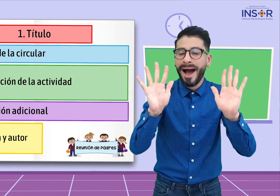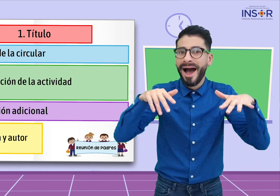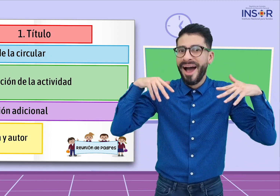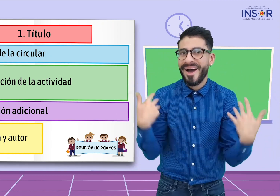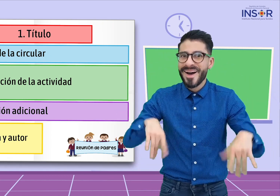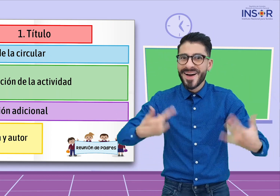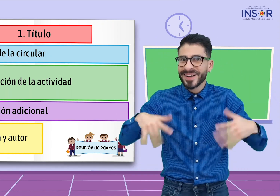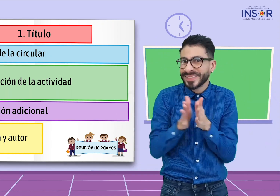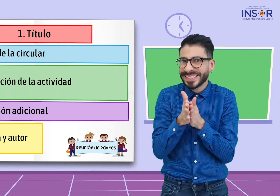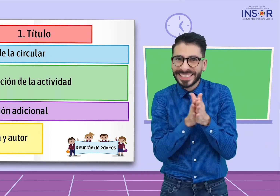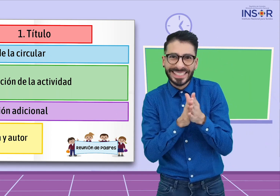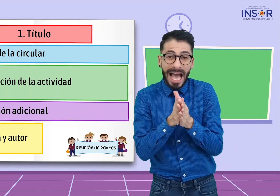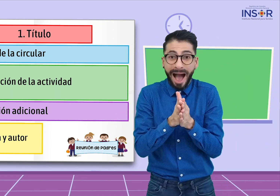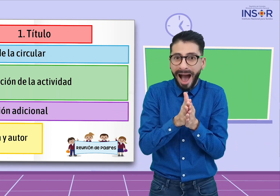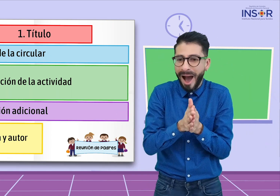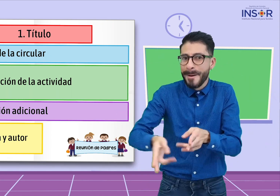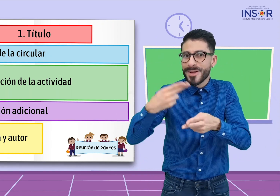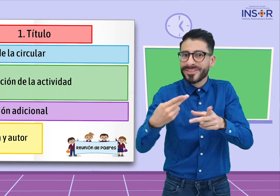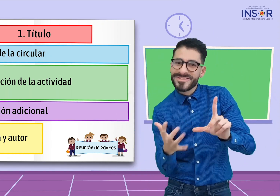Pero esperen. Les comento algo excelente.